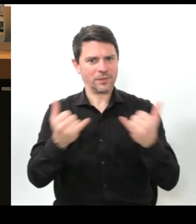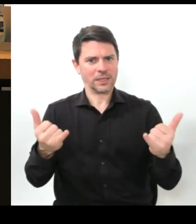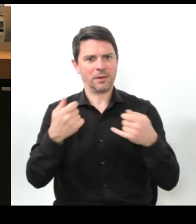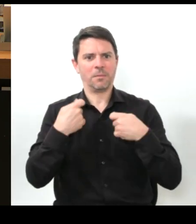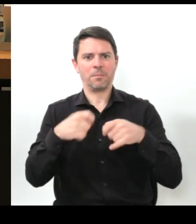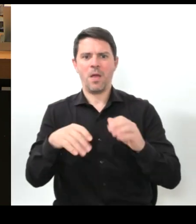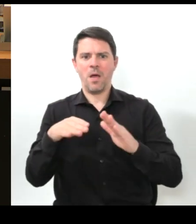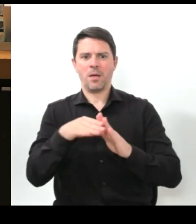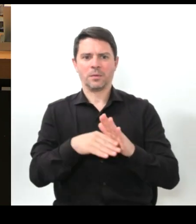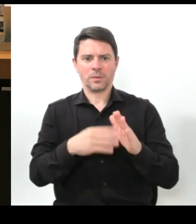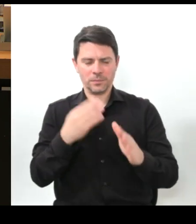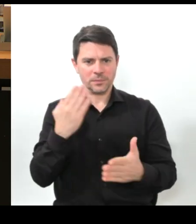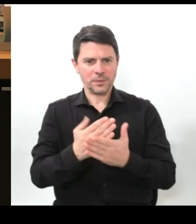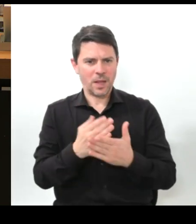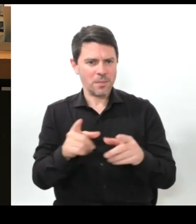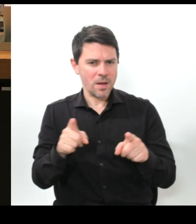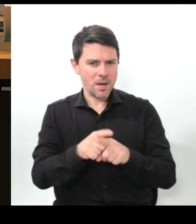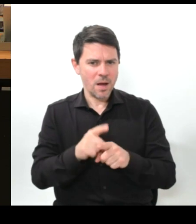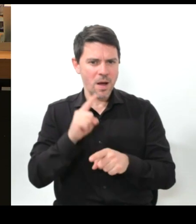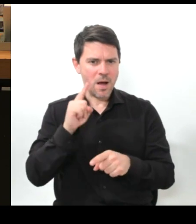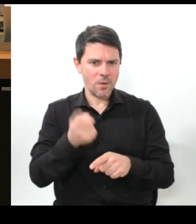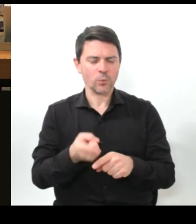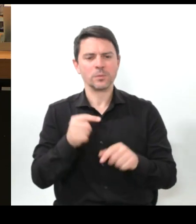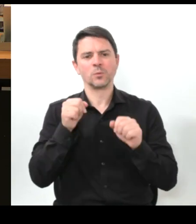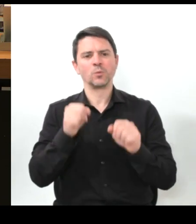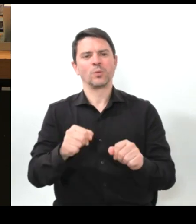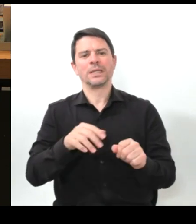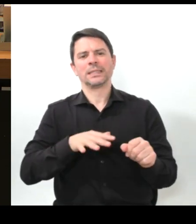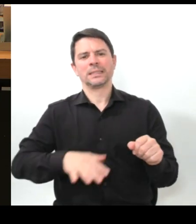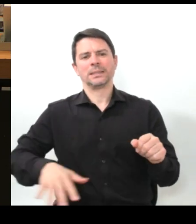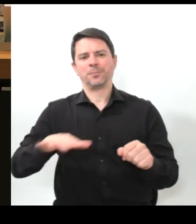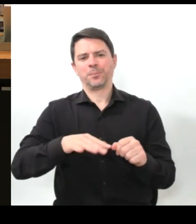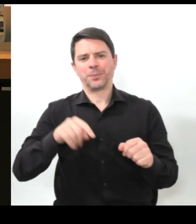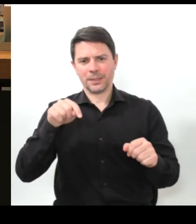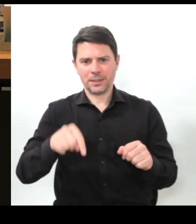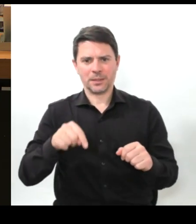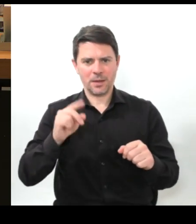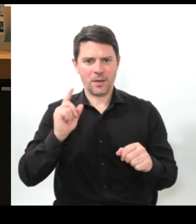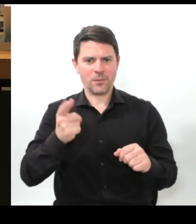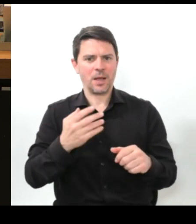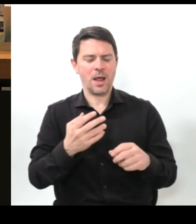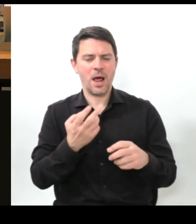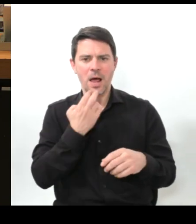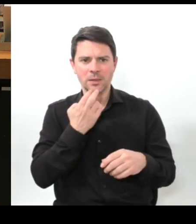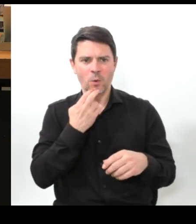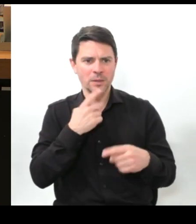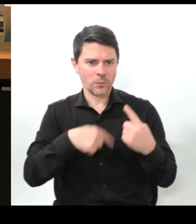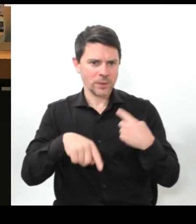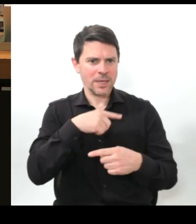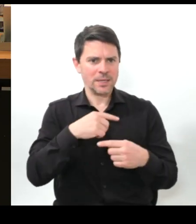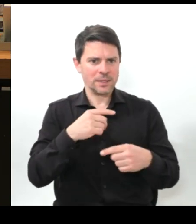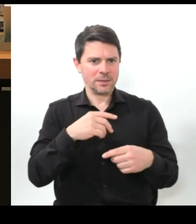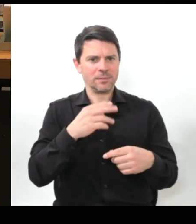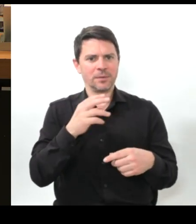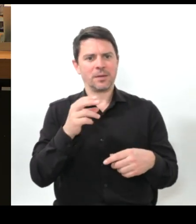angeschaut wird. Wo Solaranlagen möglich sind, müssen wir Solaranlagen aufbauen. Das kann nicht jeder selber händeln.